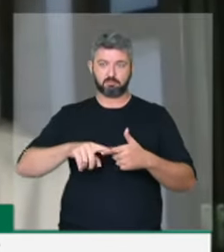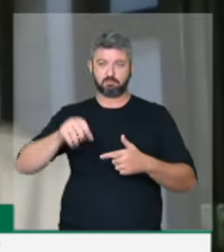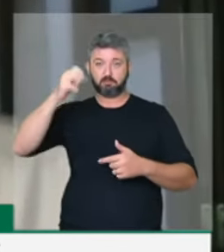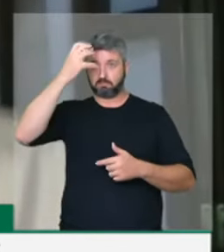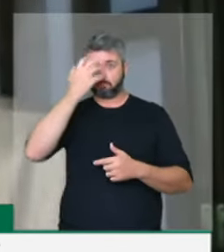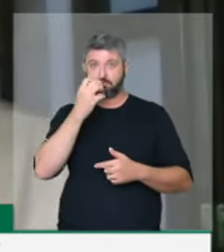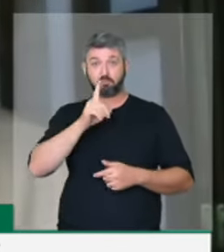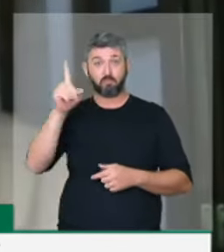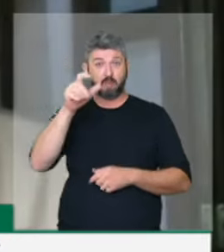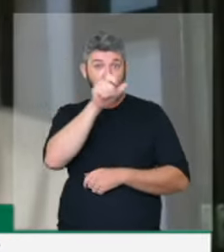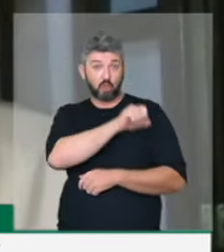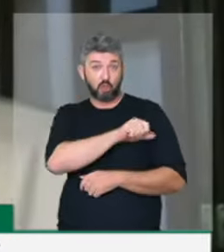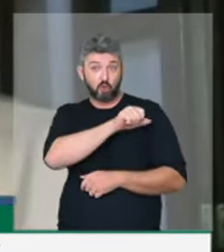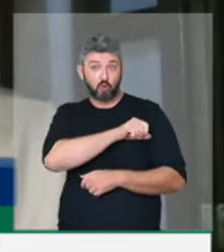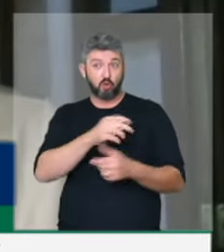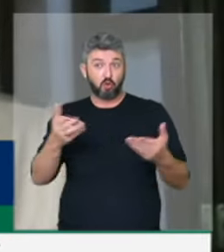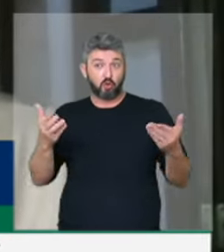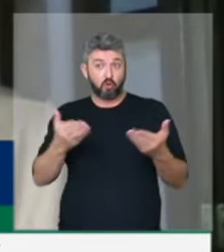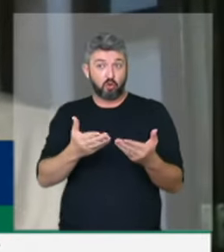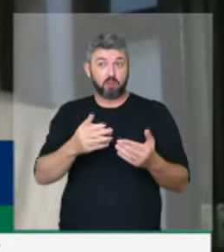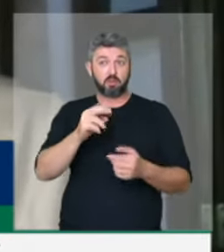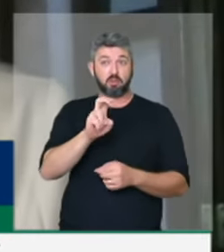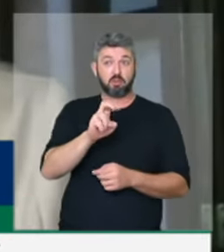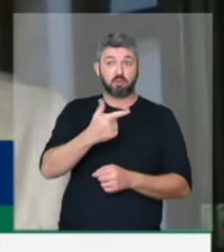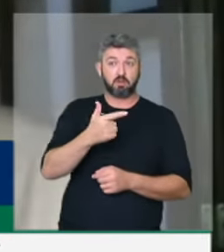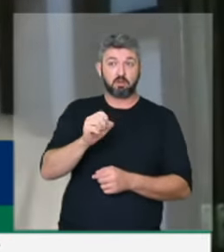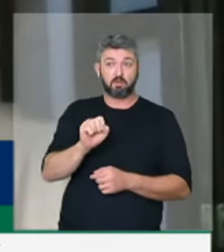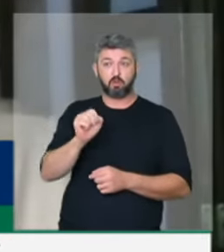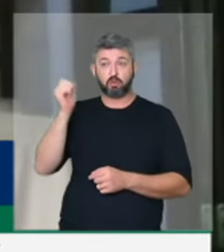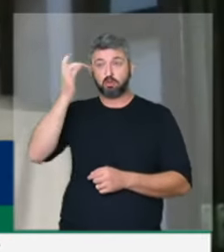JANEIRO... HOJE.... TEMOS 528 PESSOAS NA FILA ESPERANDO UMA VAGA DE LEITO DE UTI, ISSO É